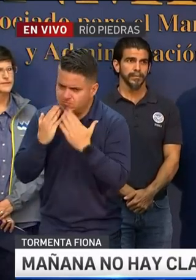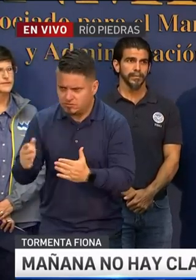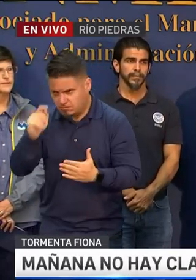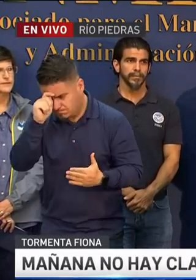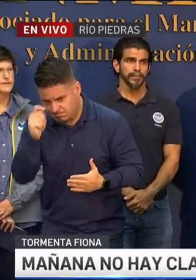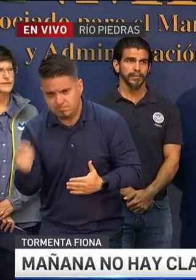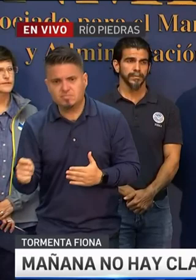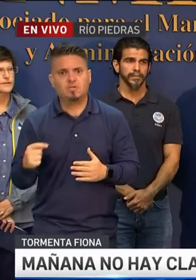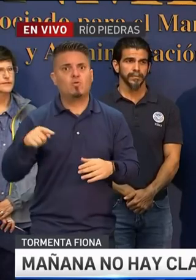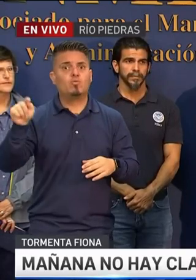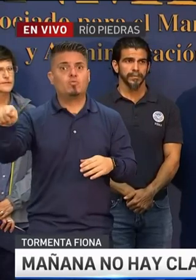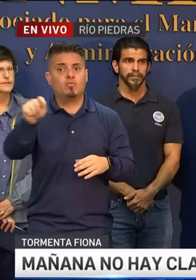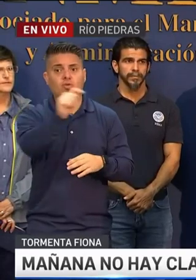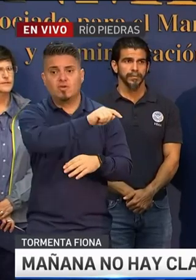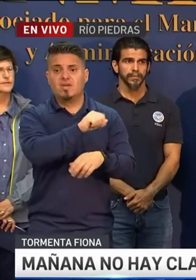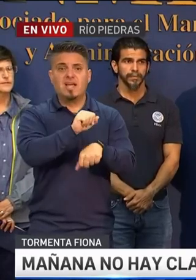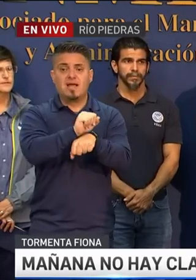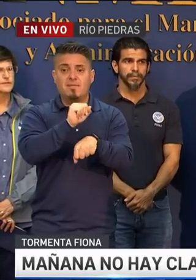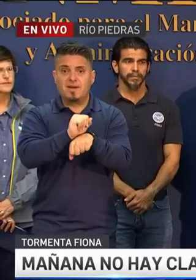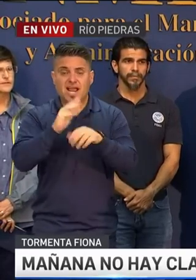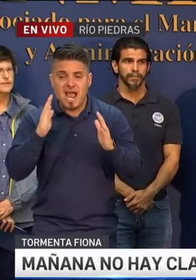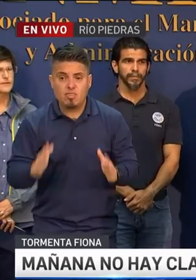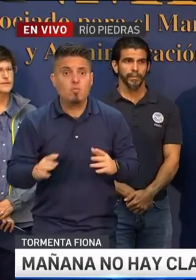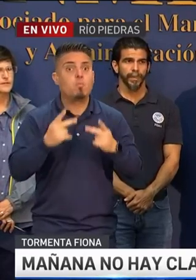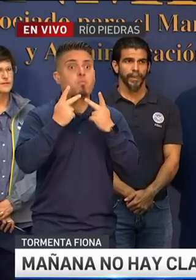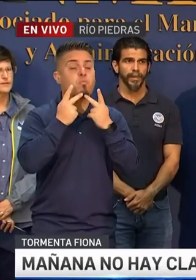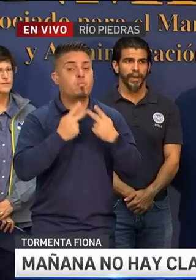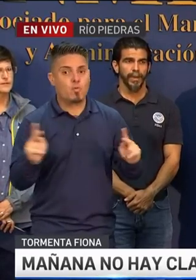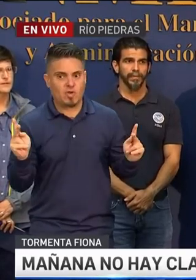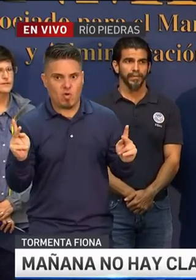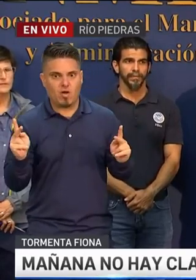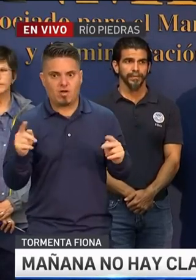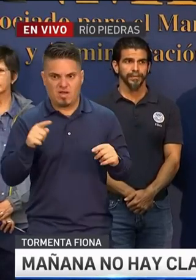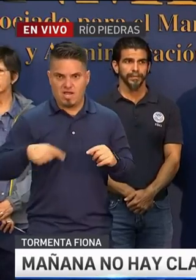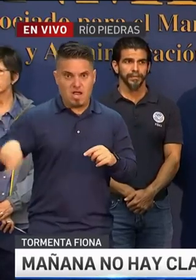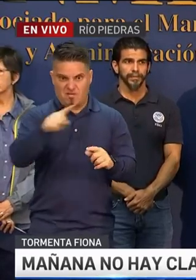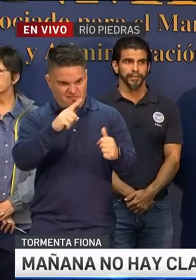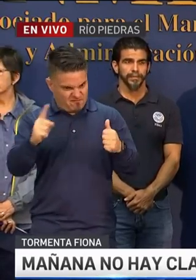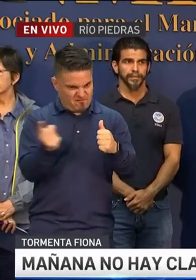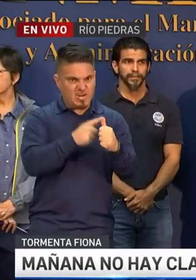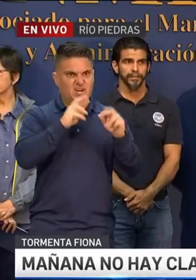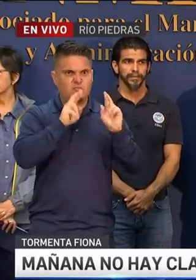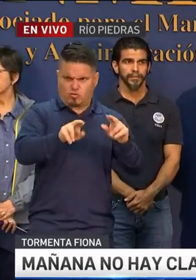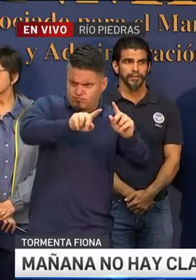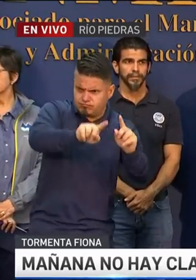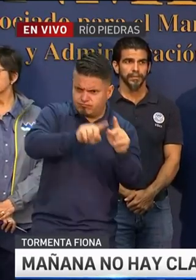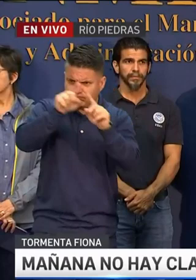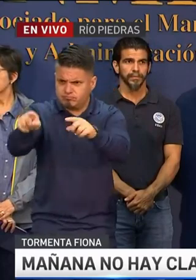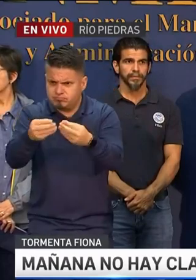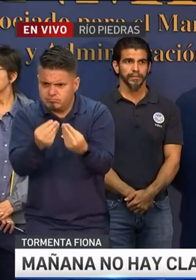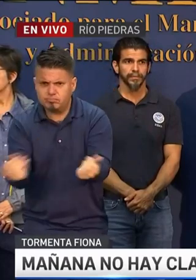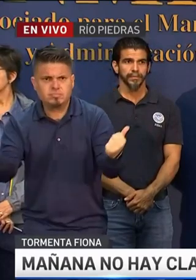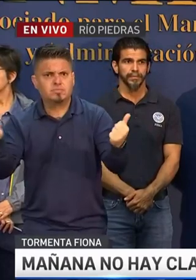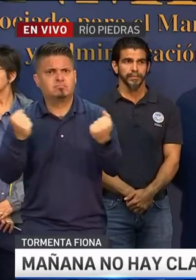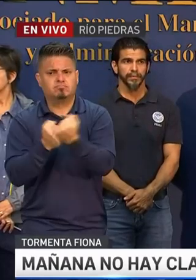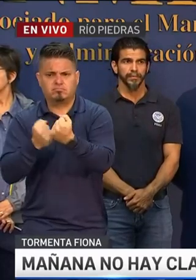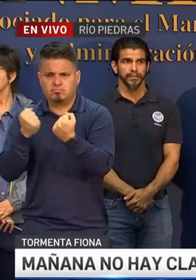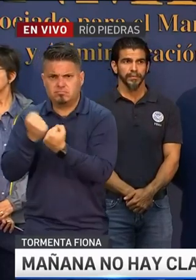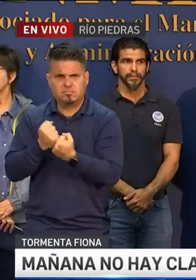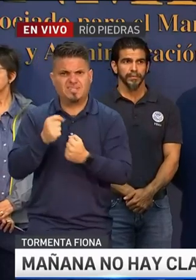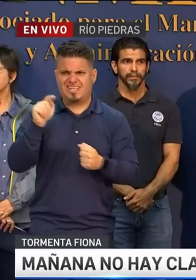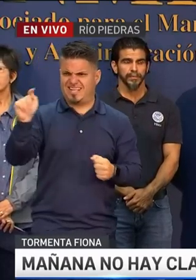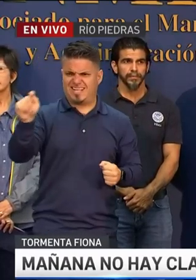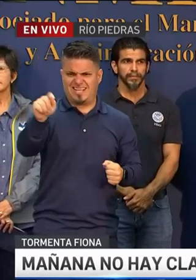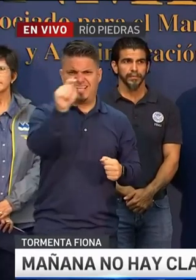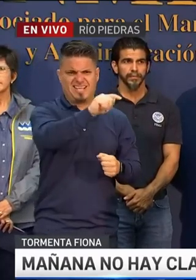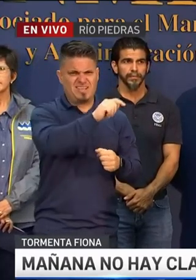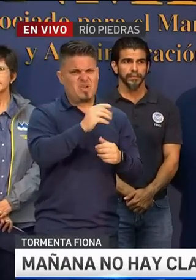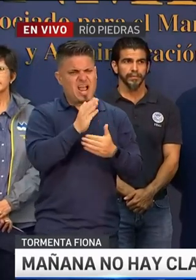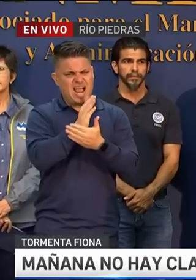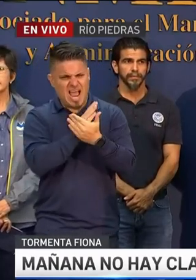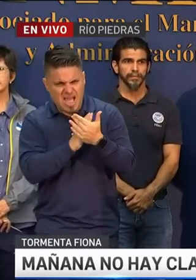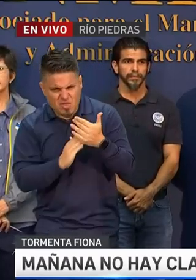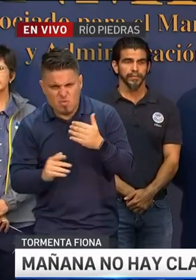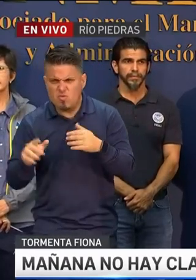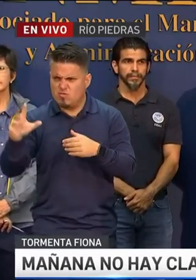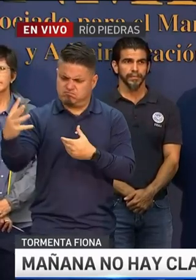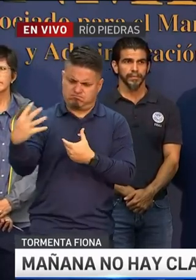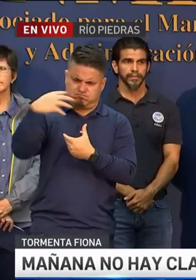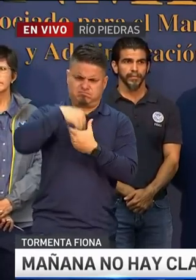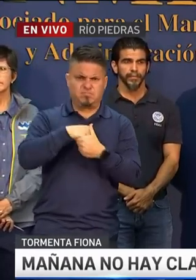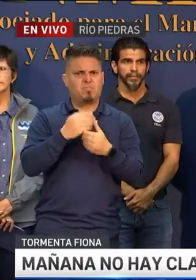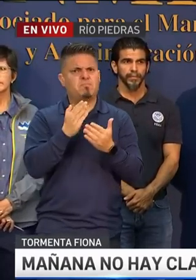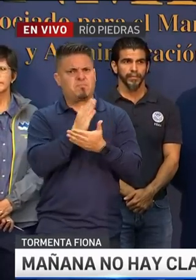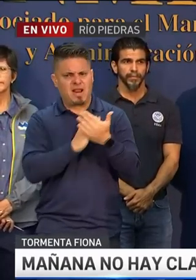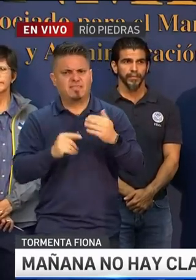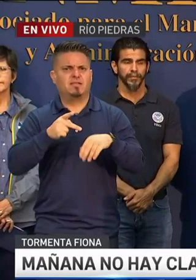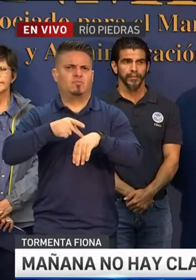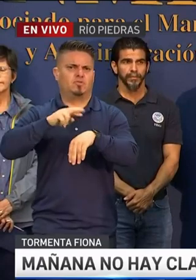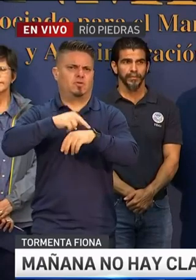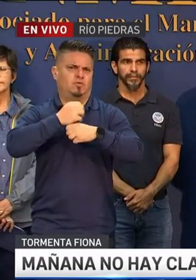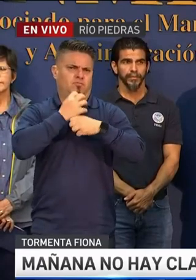FUERTE QUE ESTÁN HACIENDO